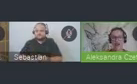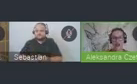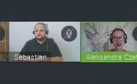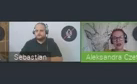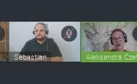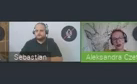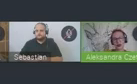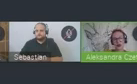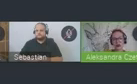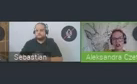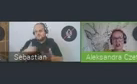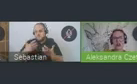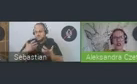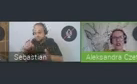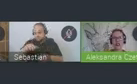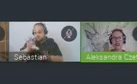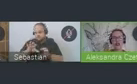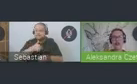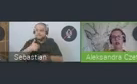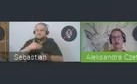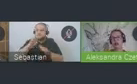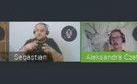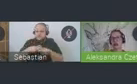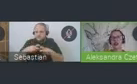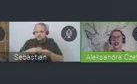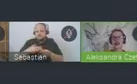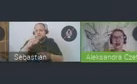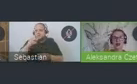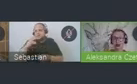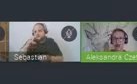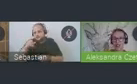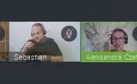Więc zachęcam, by obserwować naszą stronę i media społecznościowe.